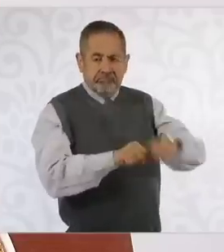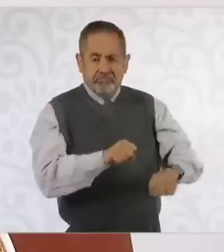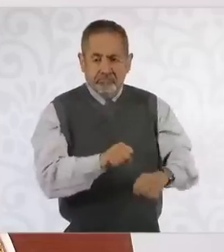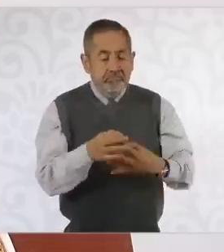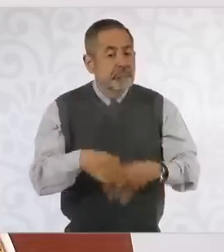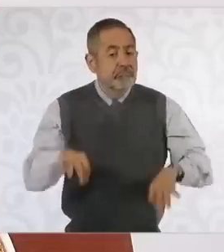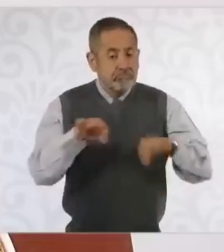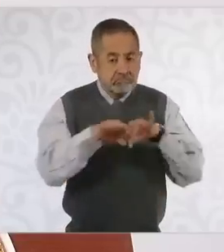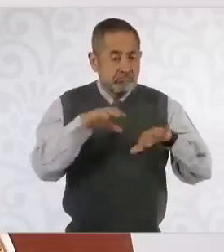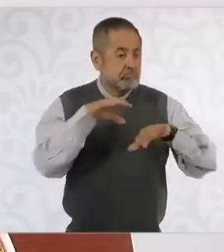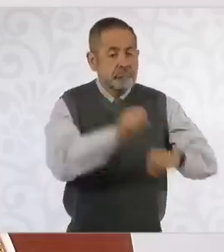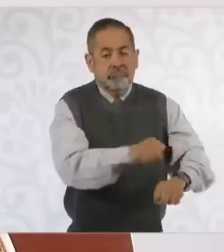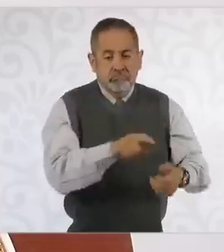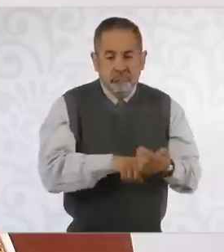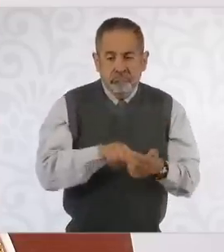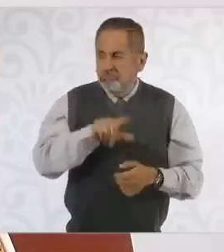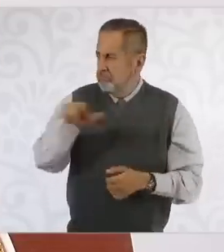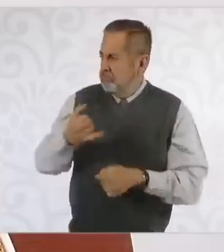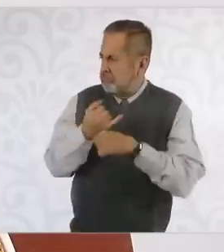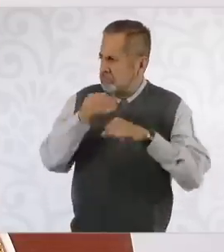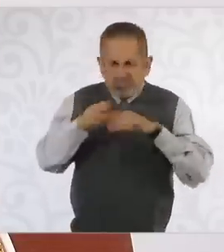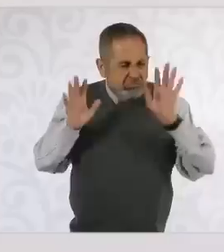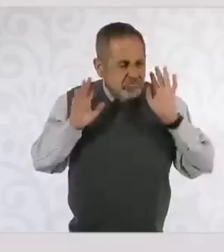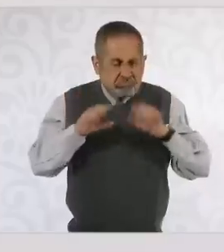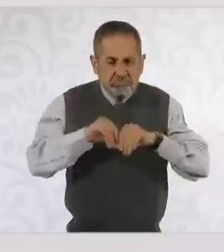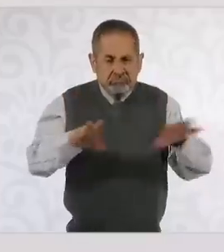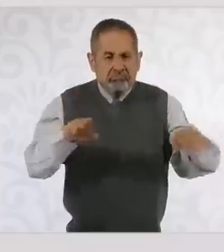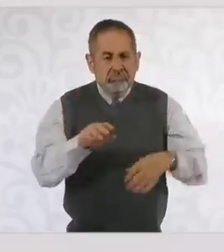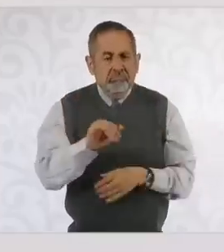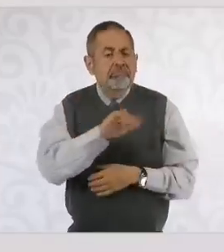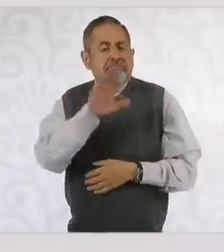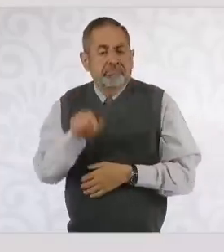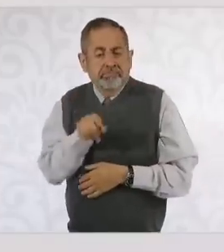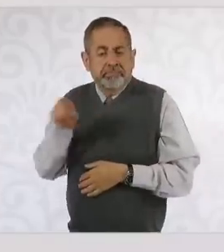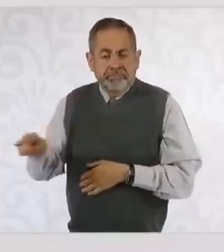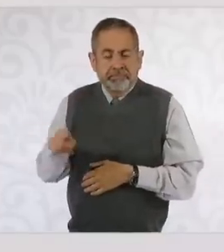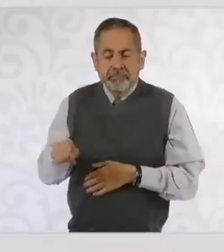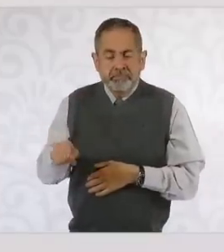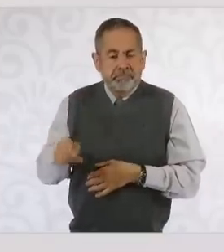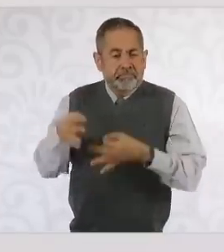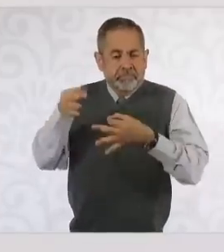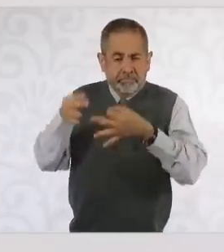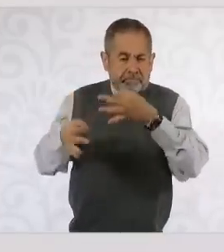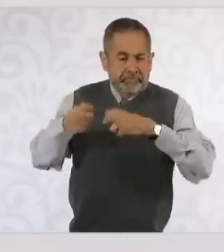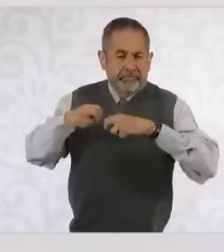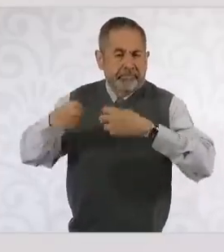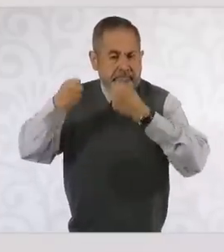va a informar no sé si ya las informó estaban por informarlas el gabinete de seguridad de